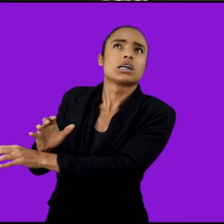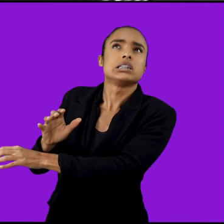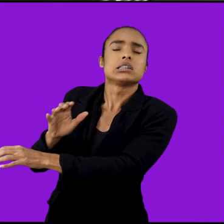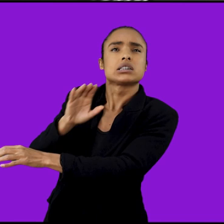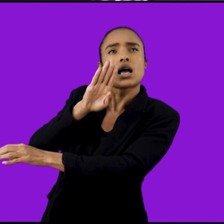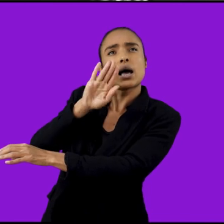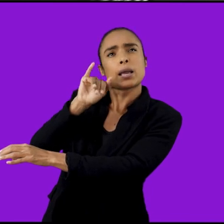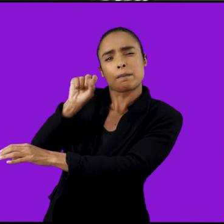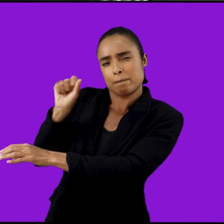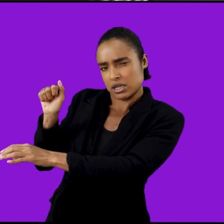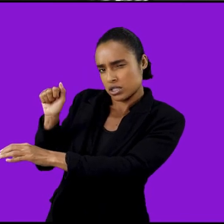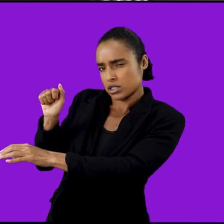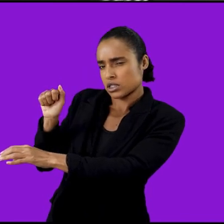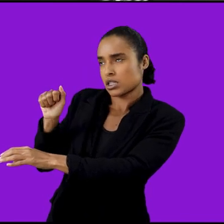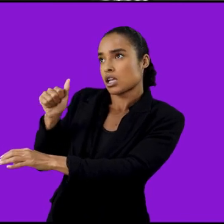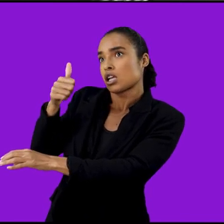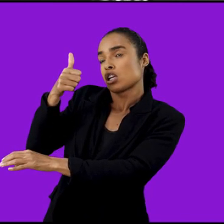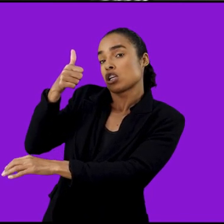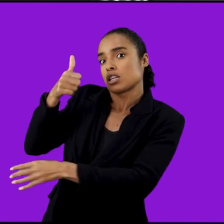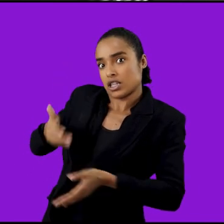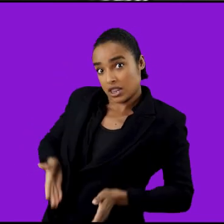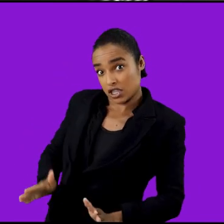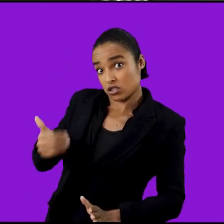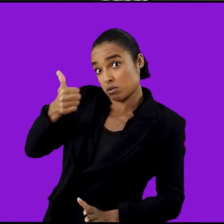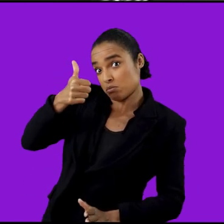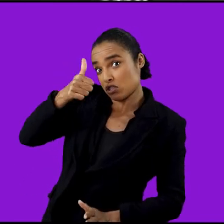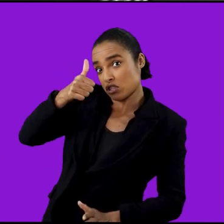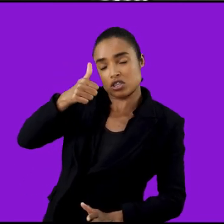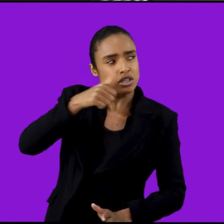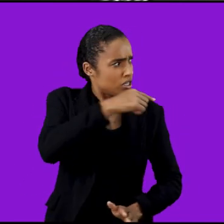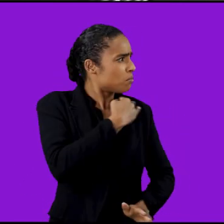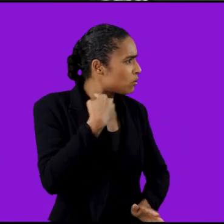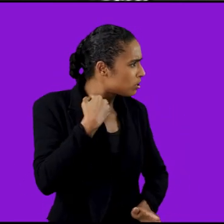né? Imagina, minha bisavó morreu em 1917. A abolição acabou…